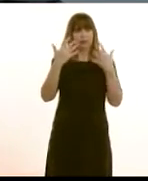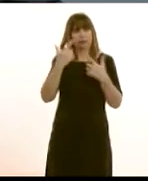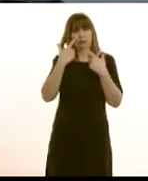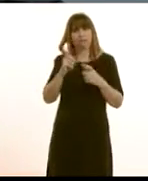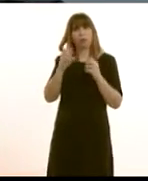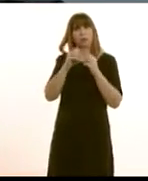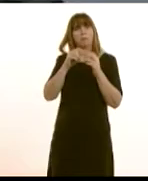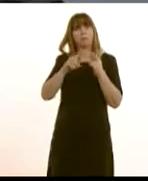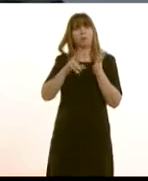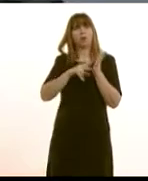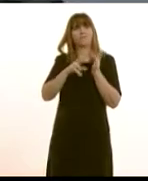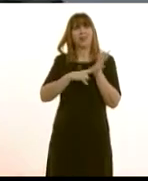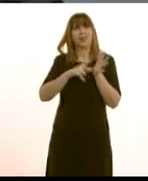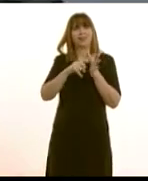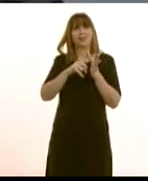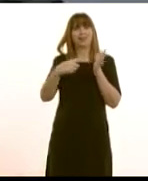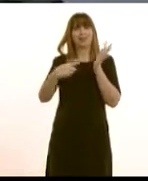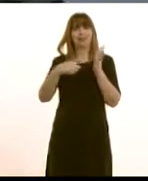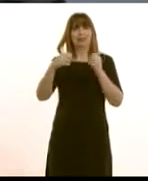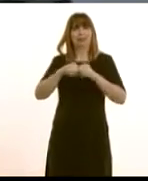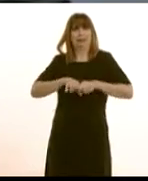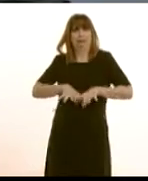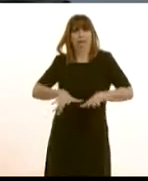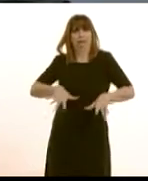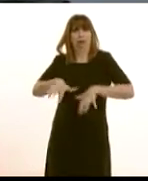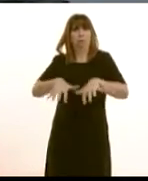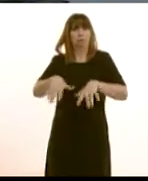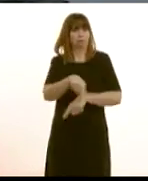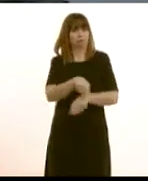Felly, o gofio bod eich rhaglen frechu nawr wedi methu, pa gamau mae Llywodraeth Cymru